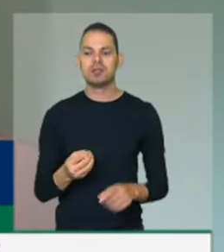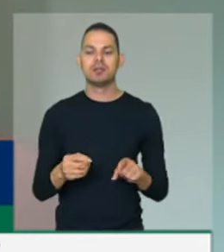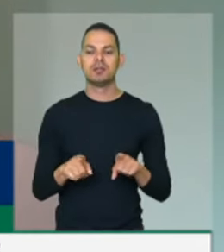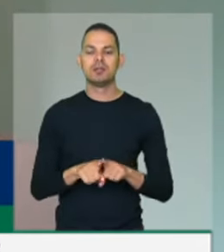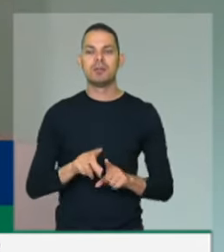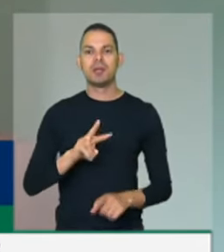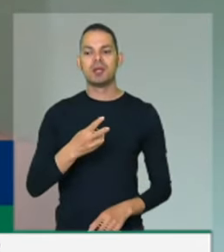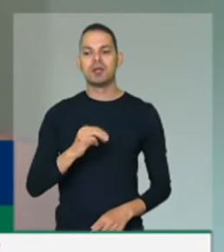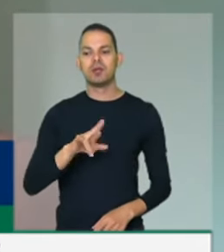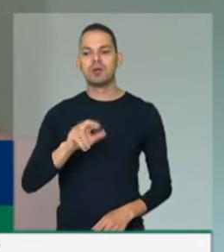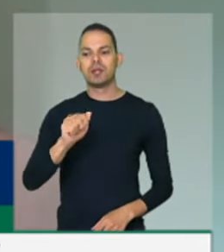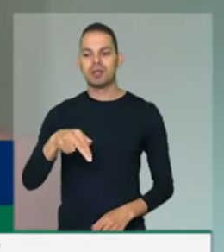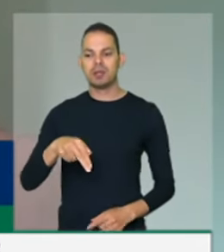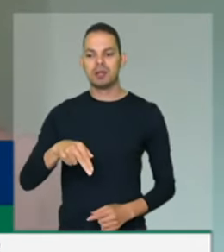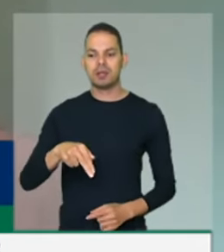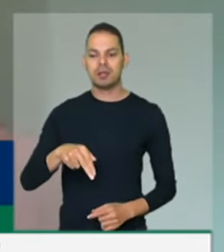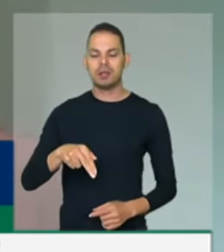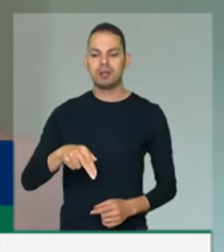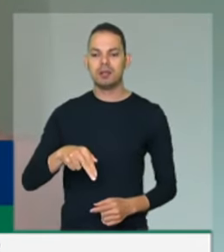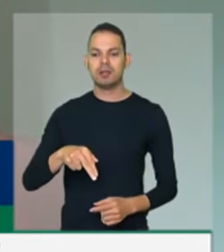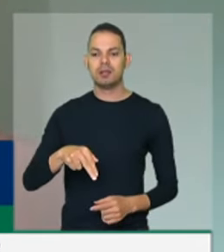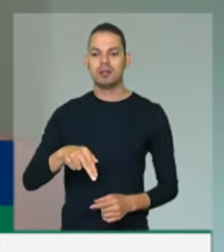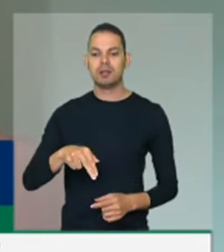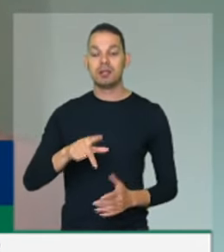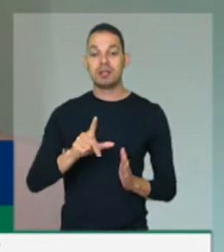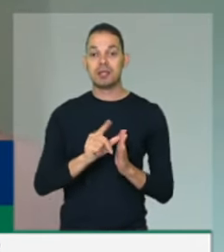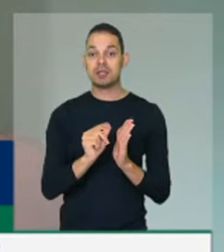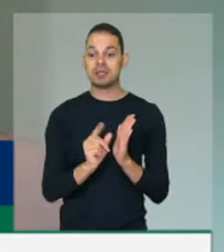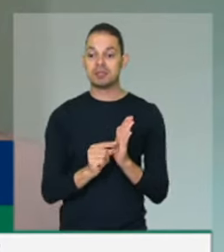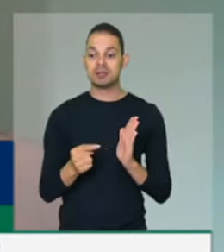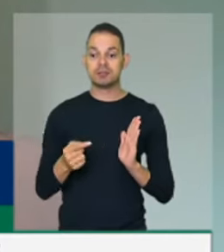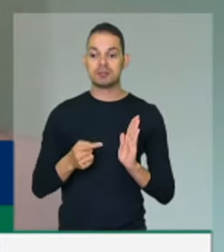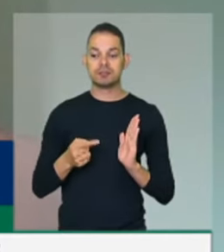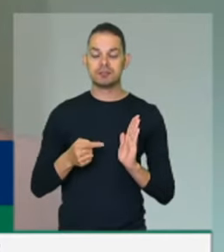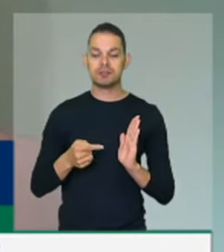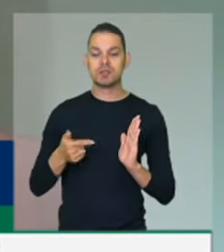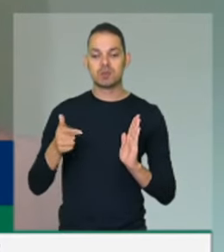HIRAN , ESSE DESTAQUE MAIS UMA VEZ VEM APRIMORAR O PROJETO PARA QUE A GENTE NÃO